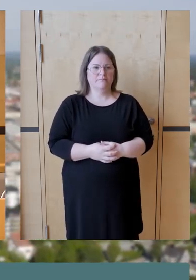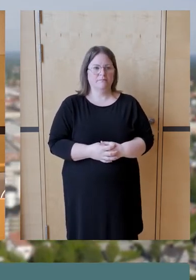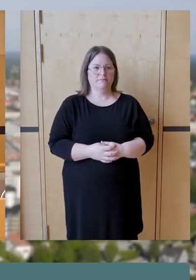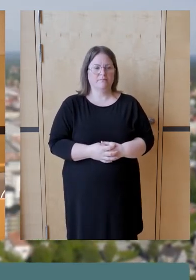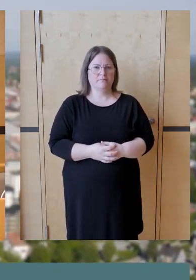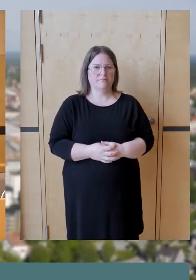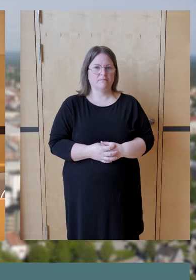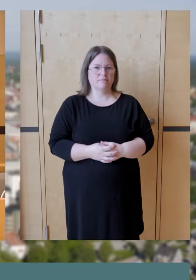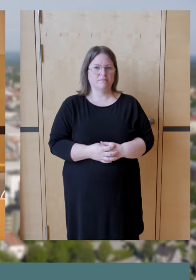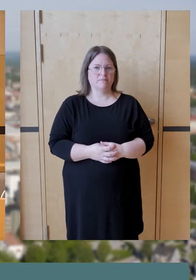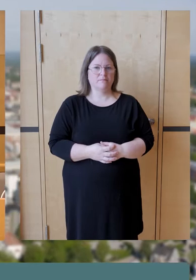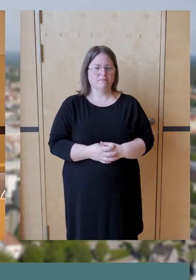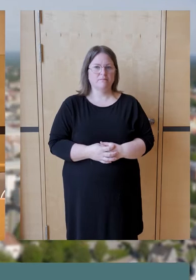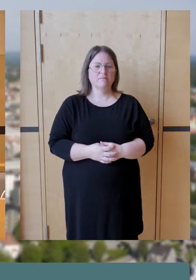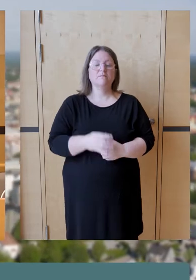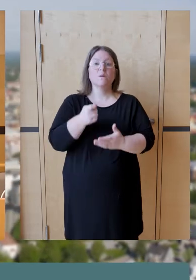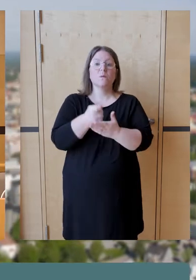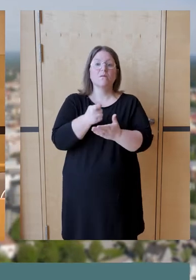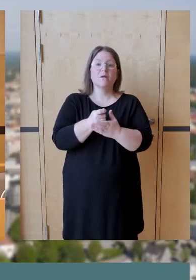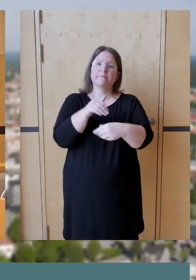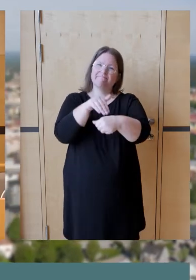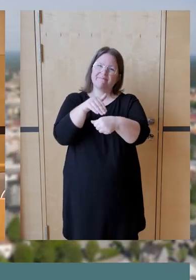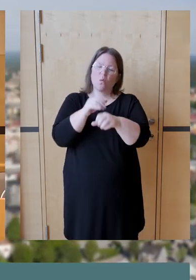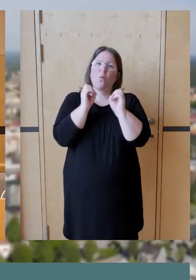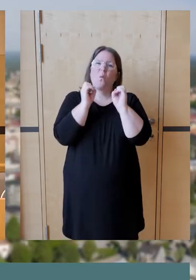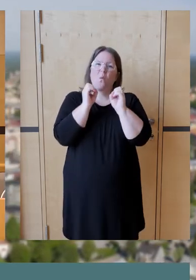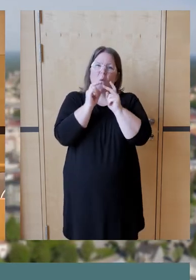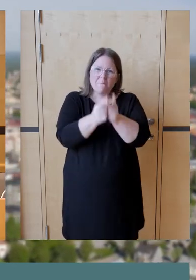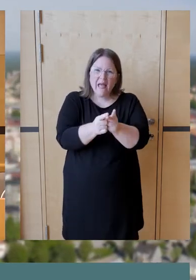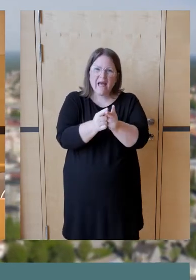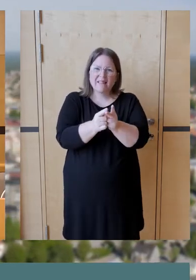Nu vill jag återigen uppmana de som inte har ordet att stänga av sina mikrofonen